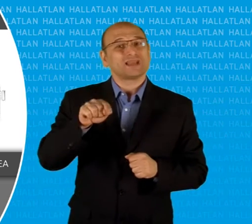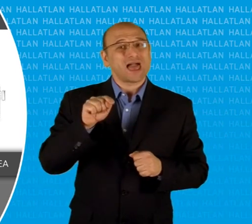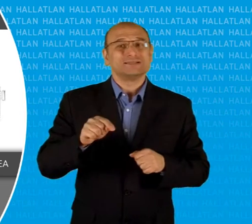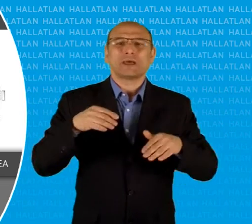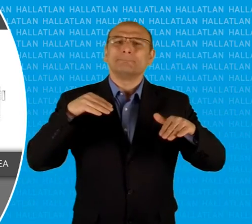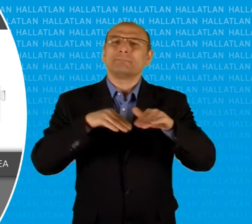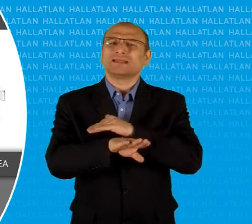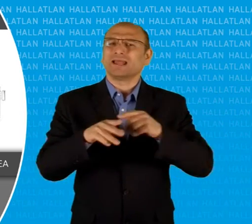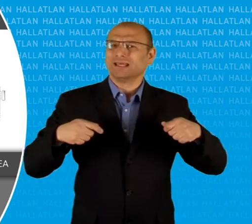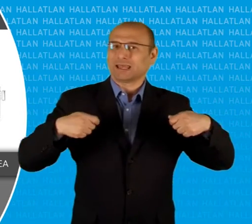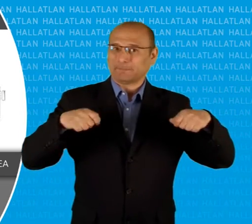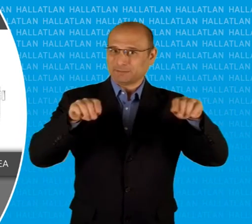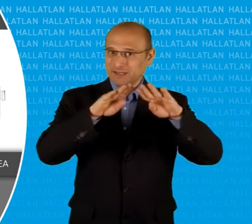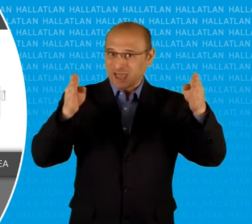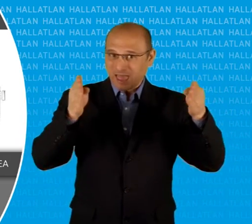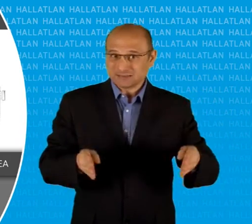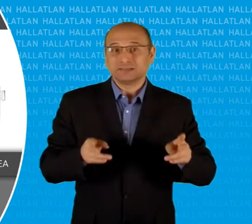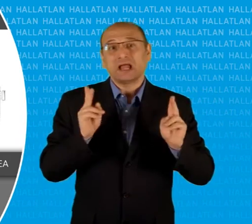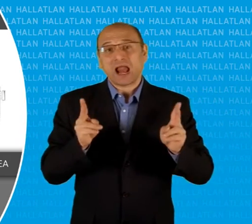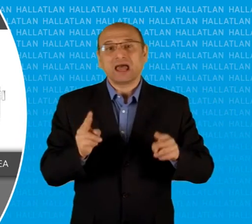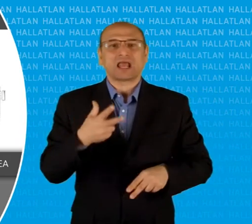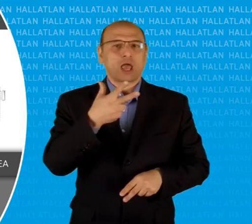Az összeszerelhető menedék építmények